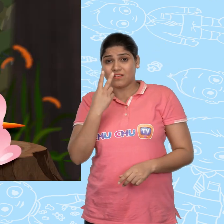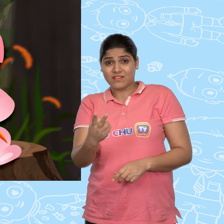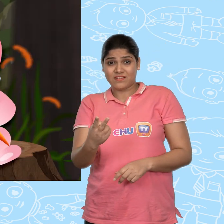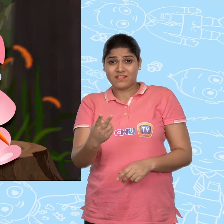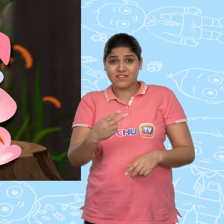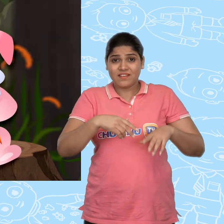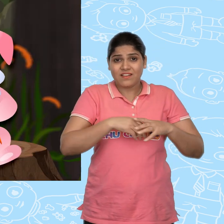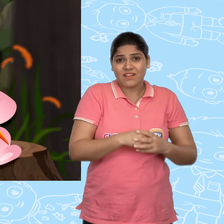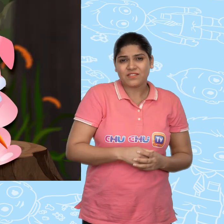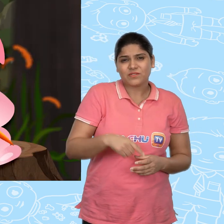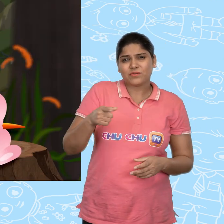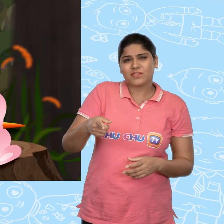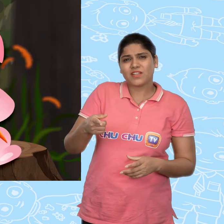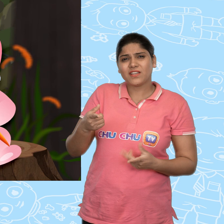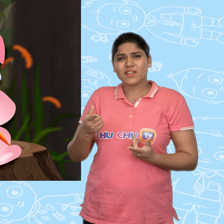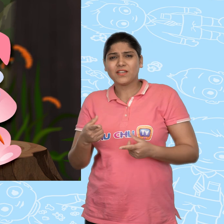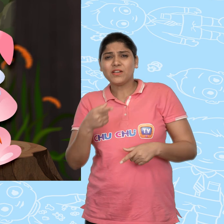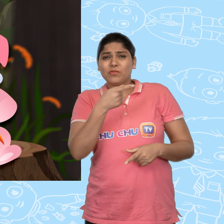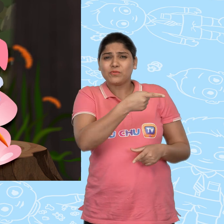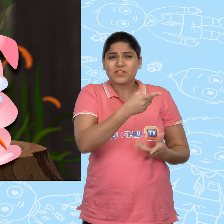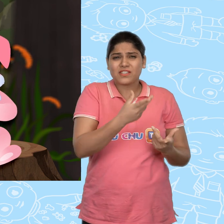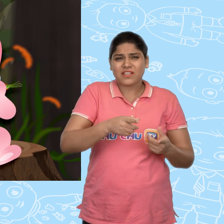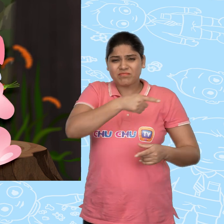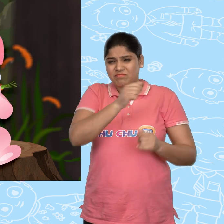तो उसने उनके साथ एक शरारत करने की सोची .